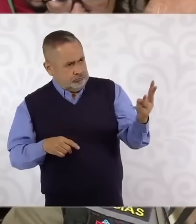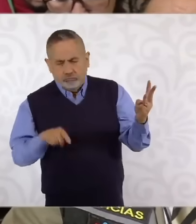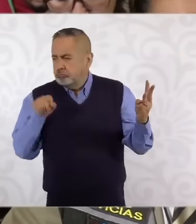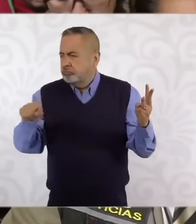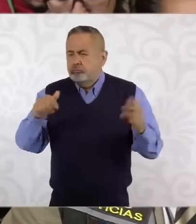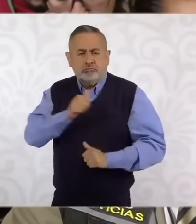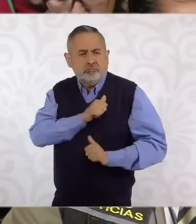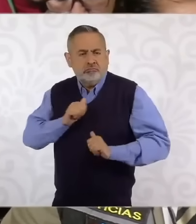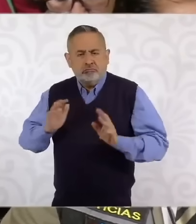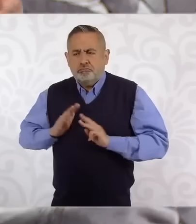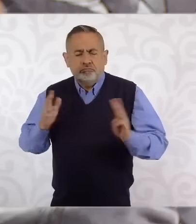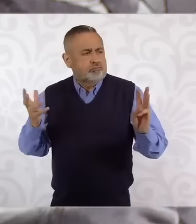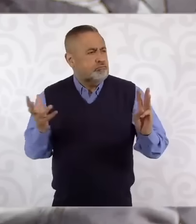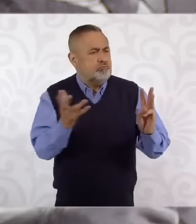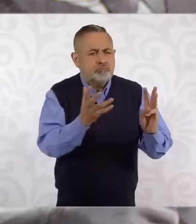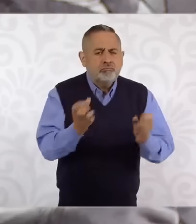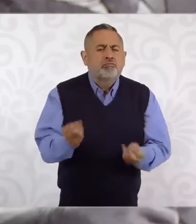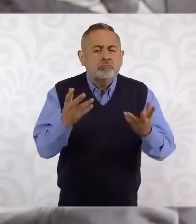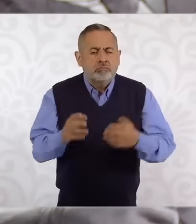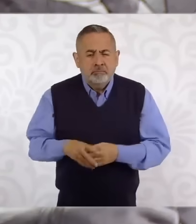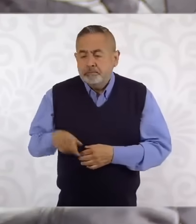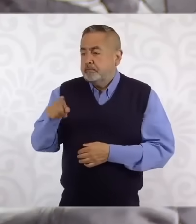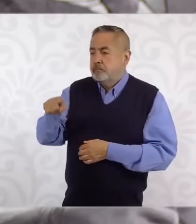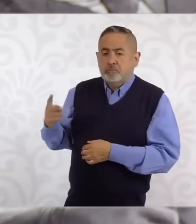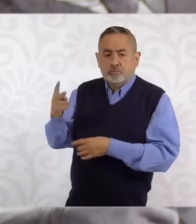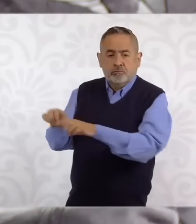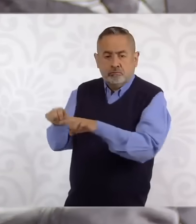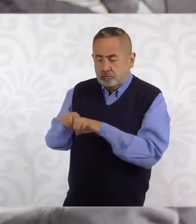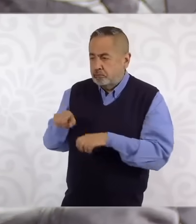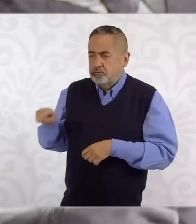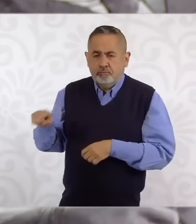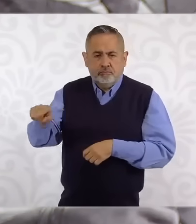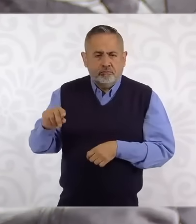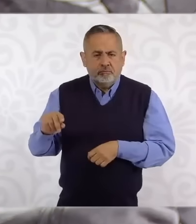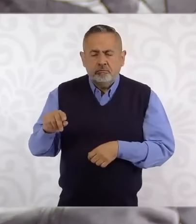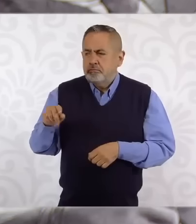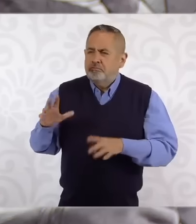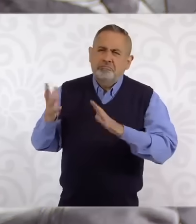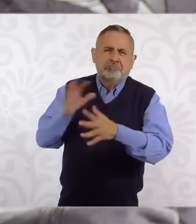elementos militares? Eran dos equipos. Dos equipos de de fuerzas especiales. Hablamos alrededor de